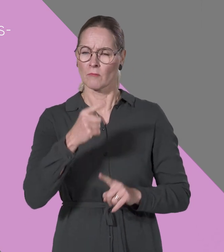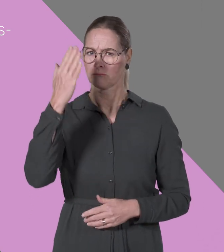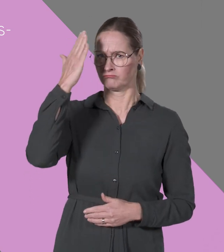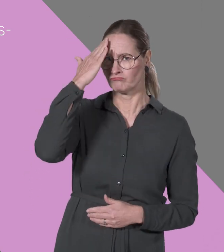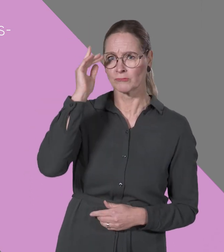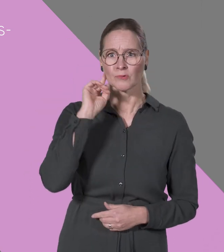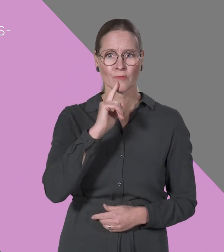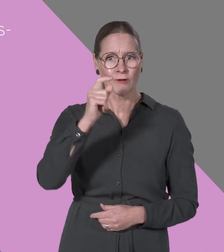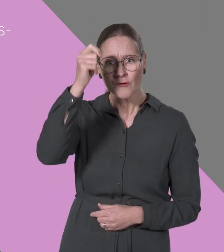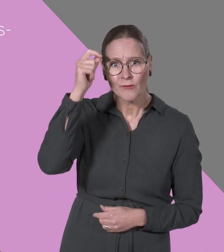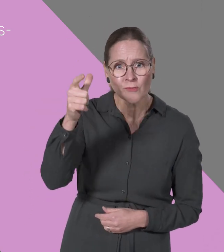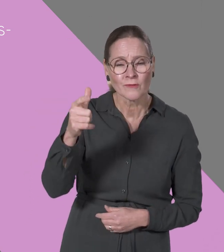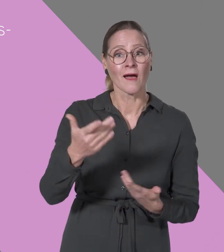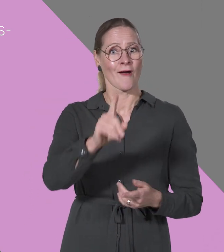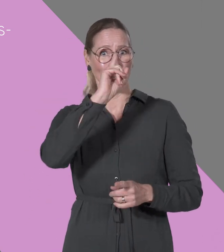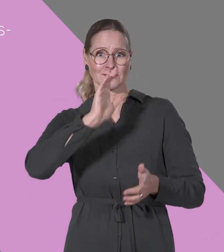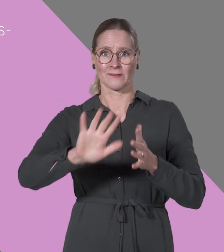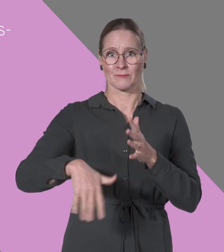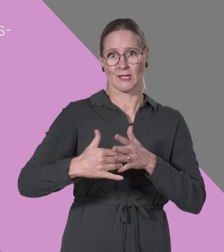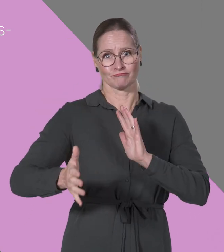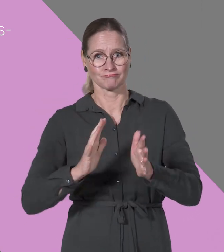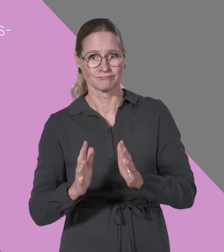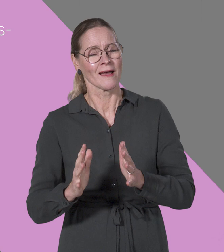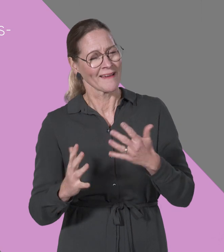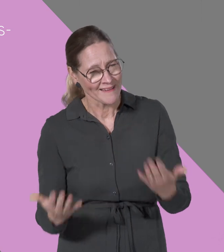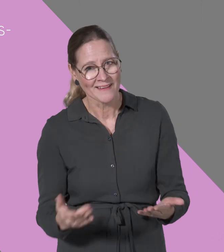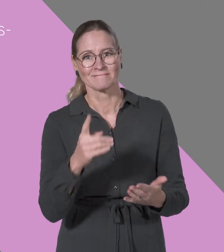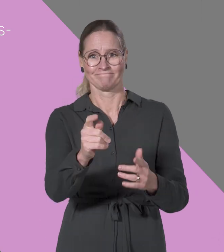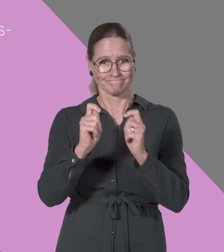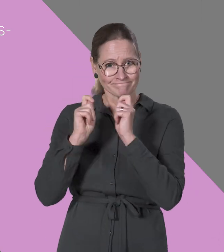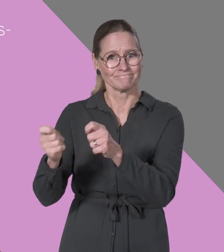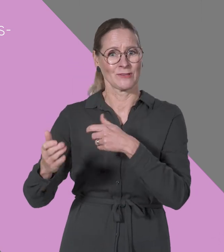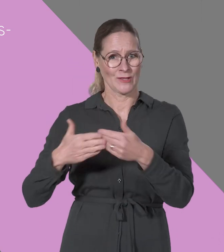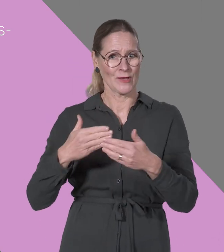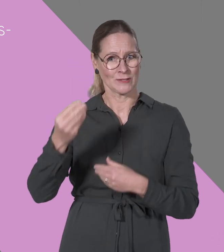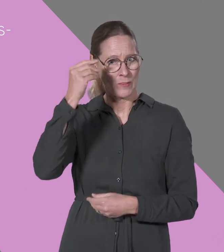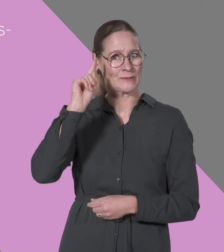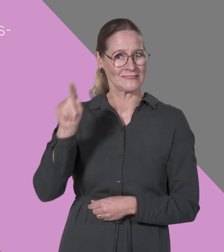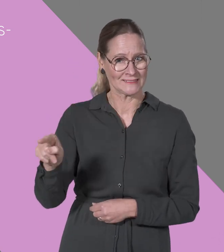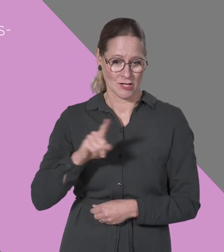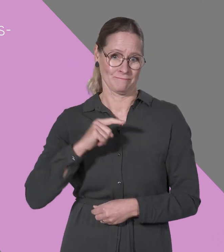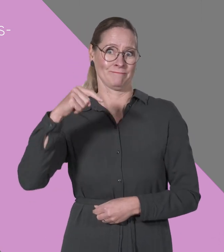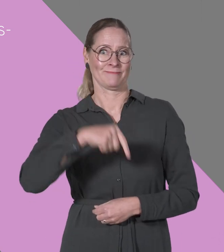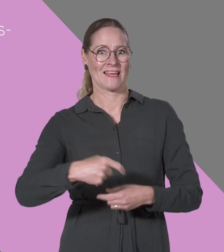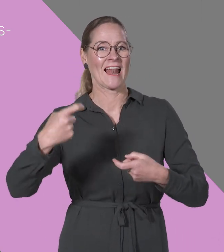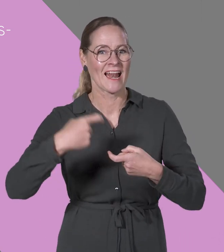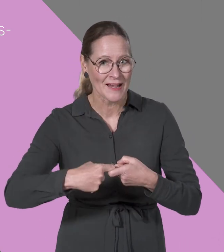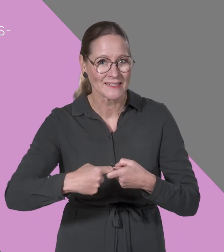tunnet kuurojen kulttuurin ja osaat viittomakieltä, - hae ihmeessä töihin kursseillemme oheisesta linkistä!